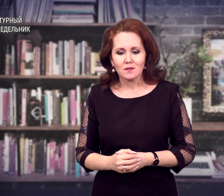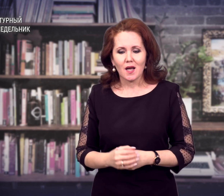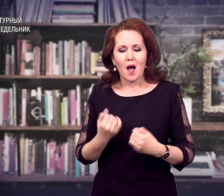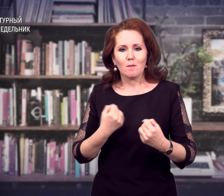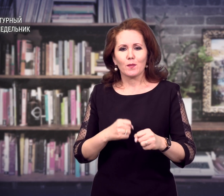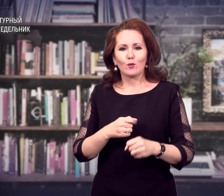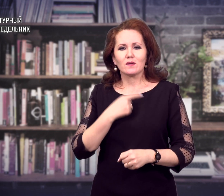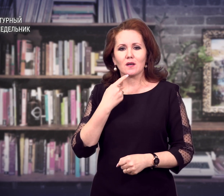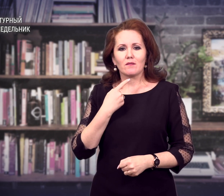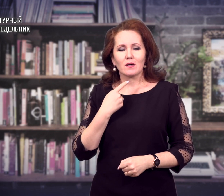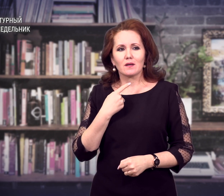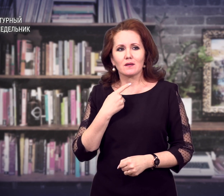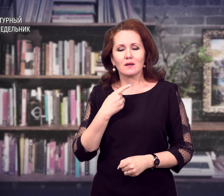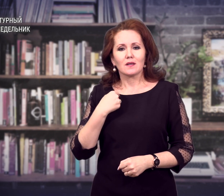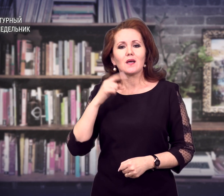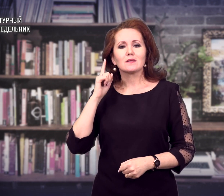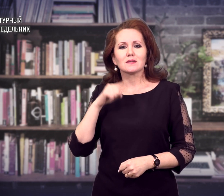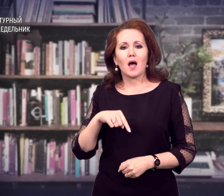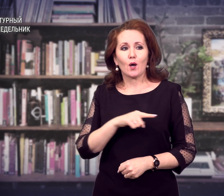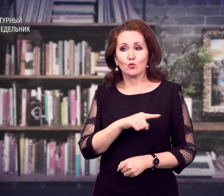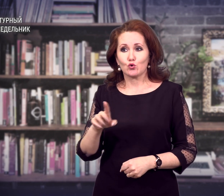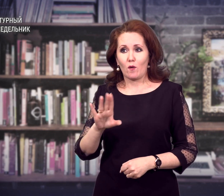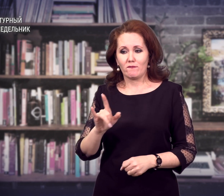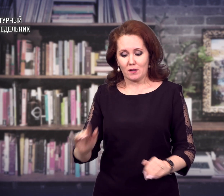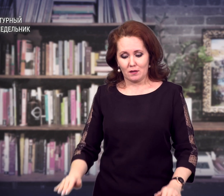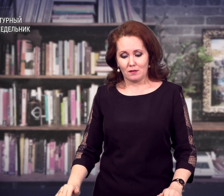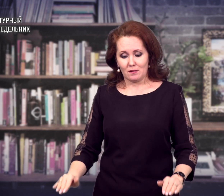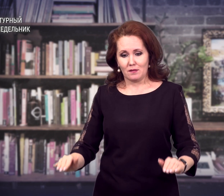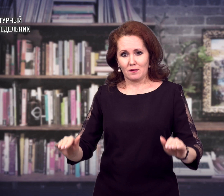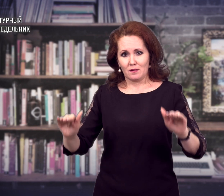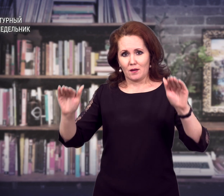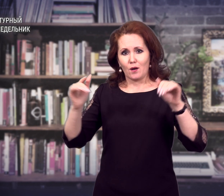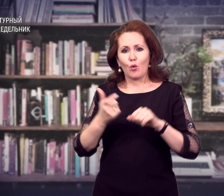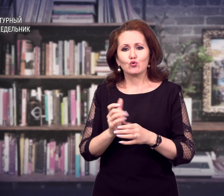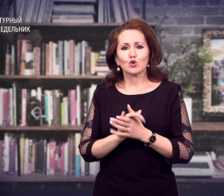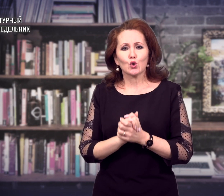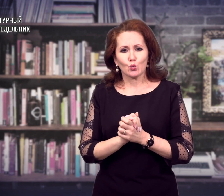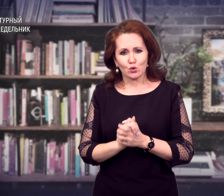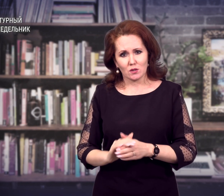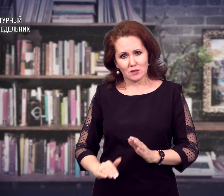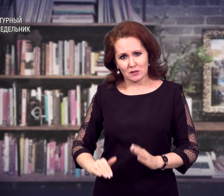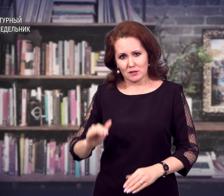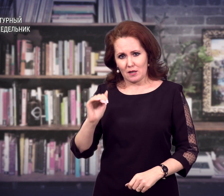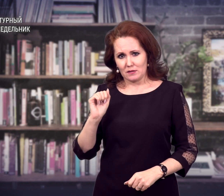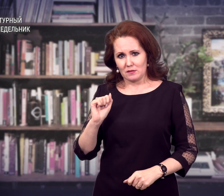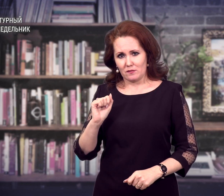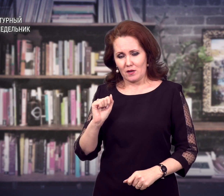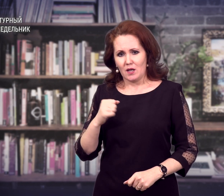На что плотник ответил: Я знаю вы росли вместе, вы дружили.